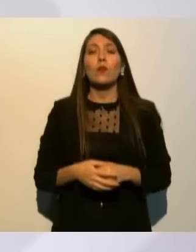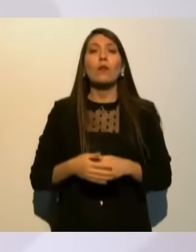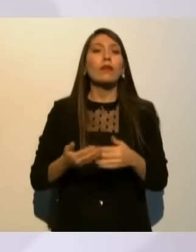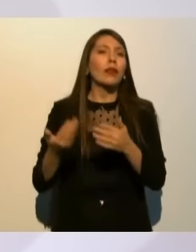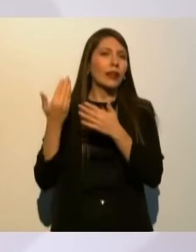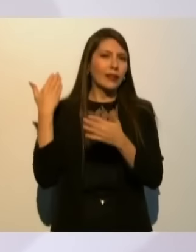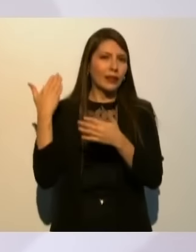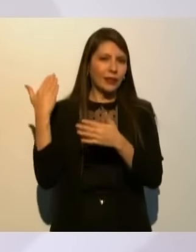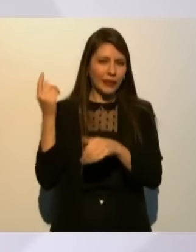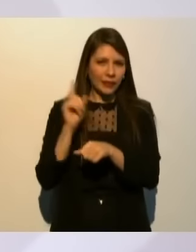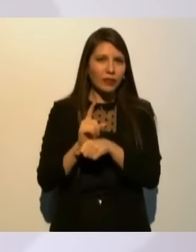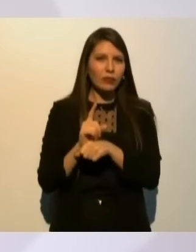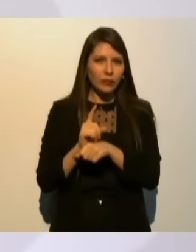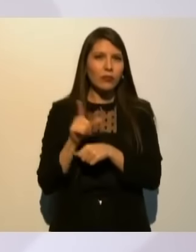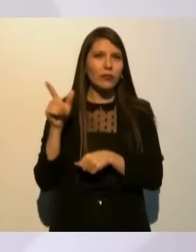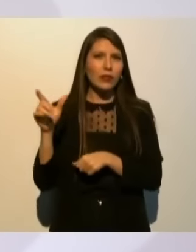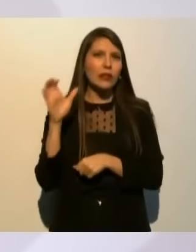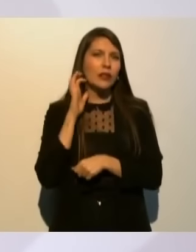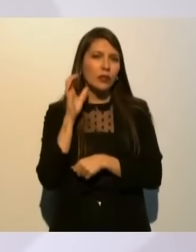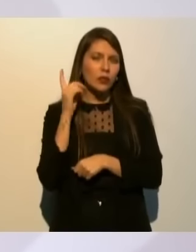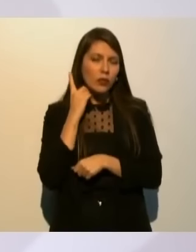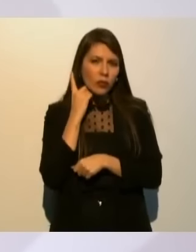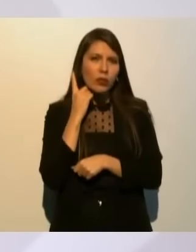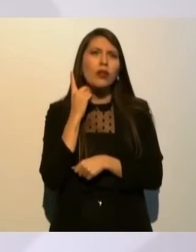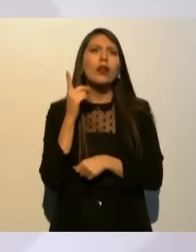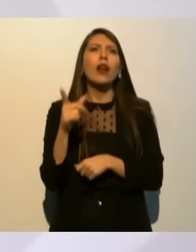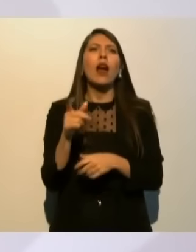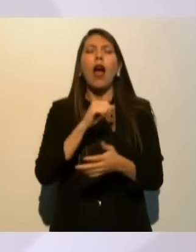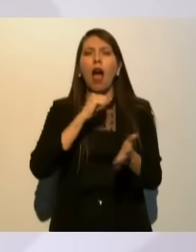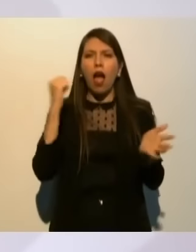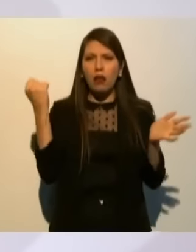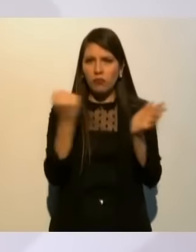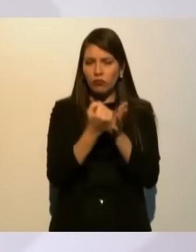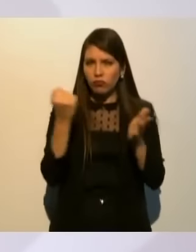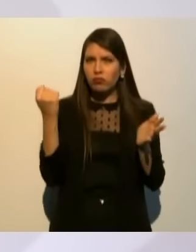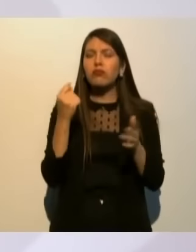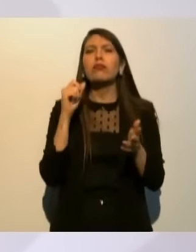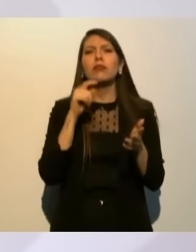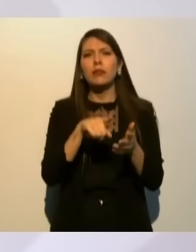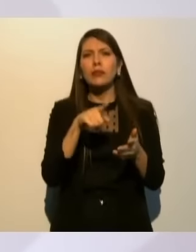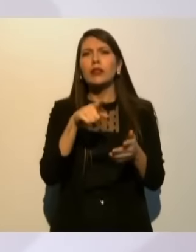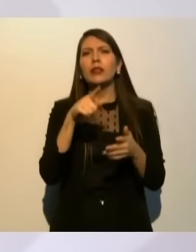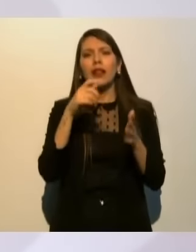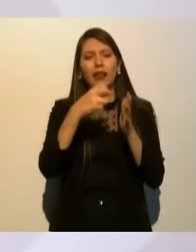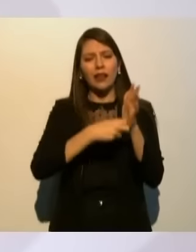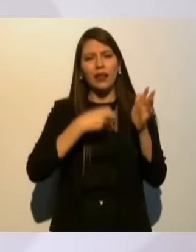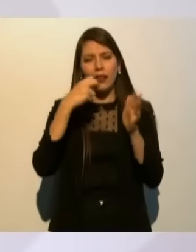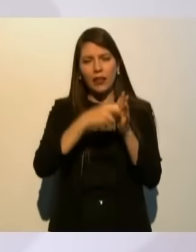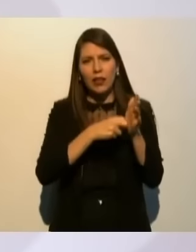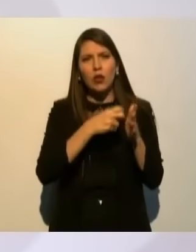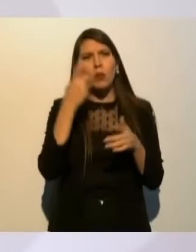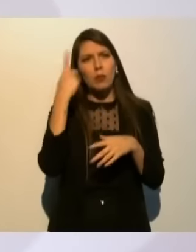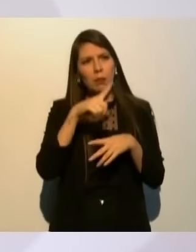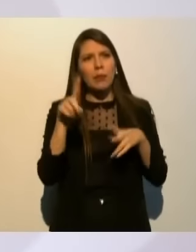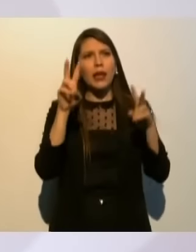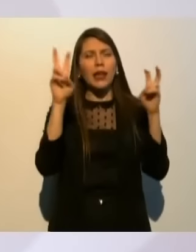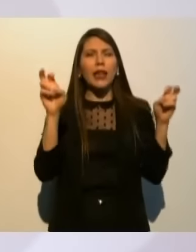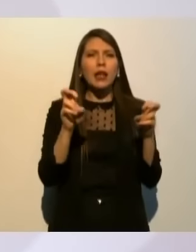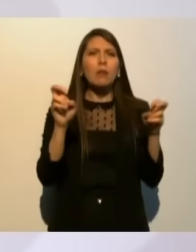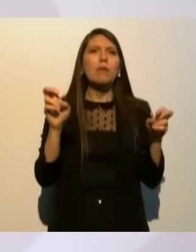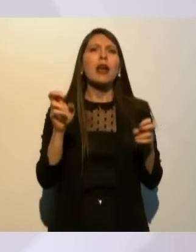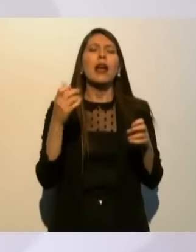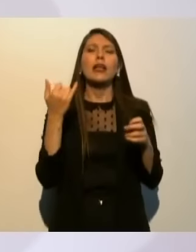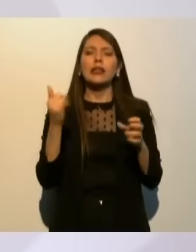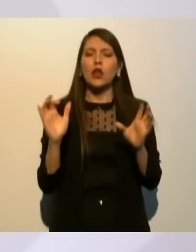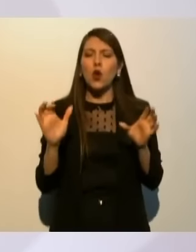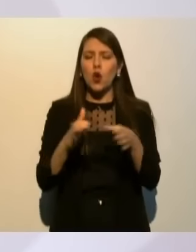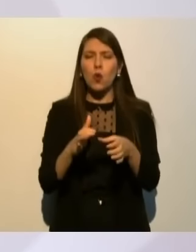la reforma constitucional en materia de pueblos y comunidades indígenas respecto a sus derechos